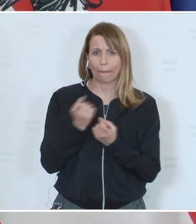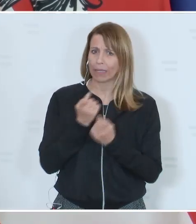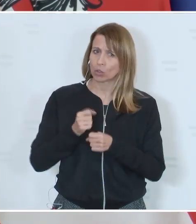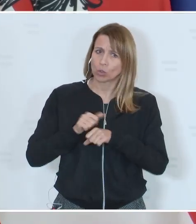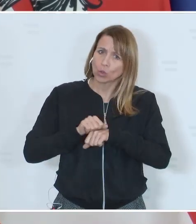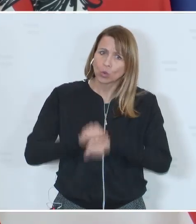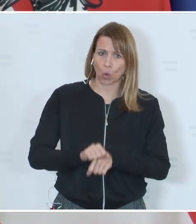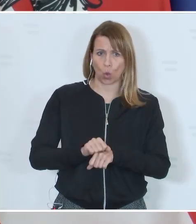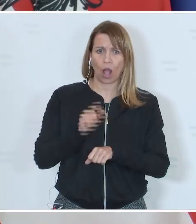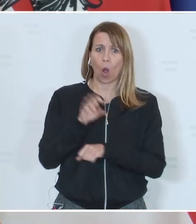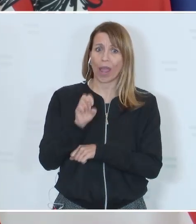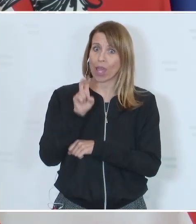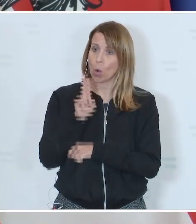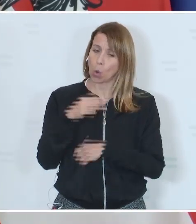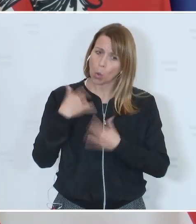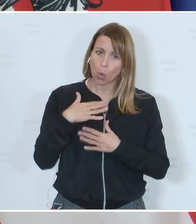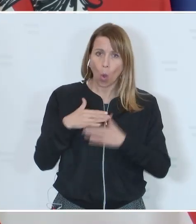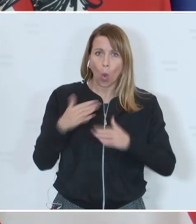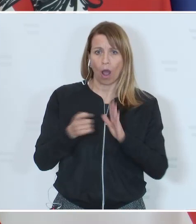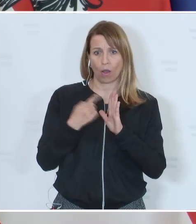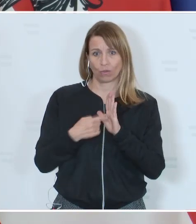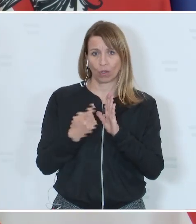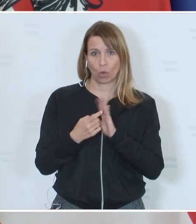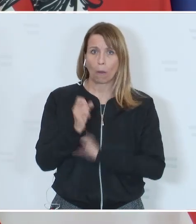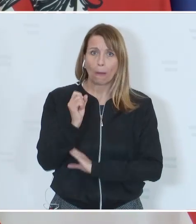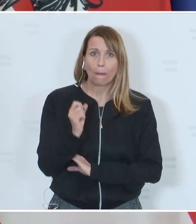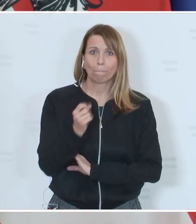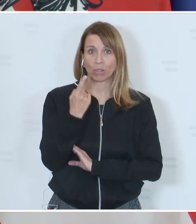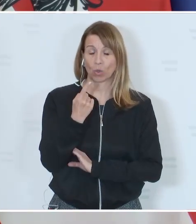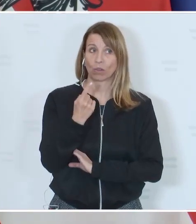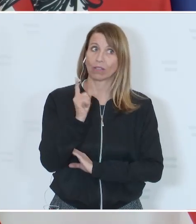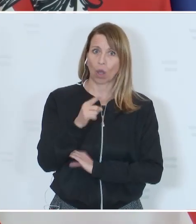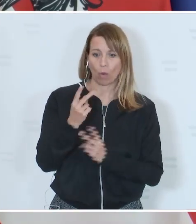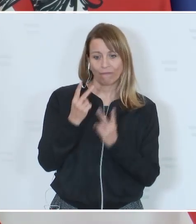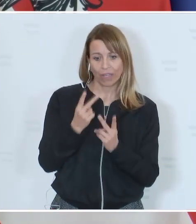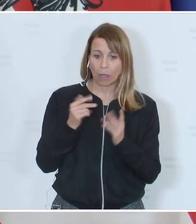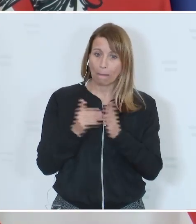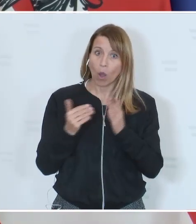Europäische Union herausfordert und da vor allem, wie wichtig es ist, neue Formen der Kooperation zu